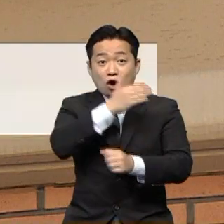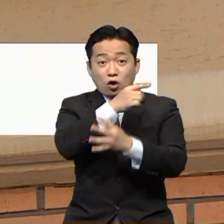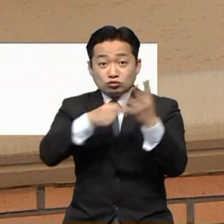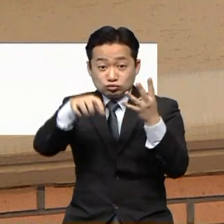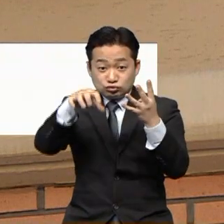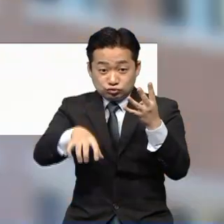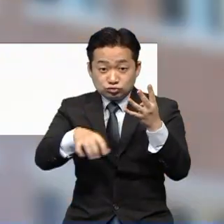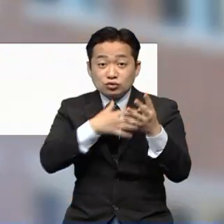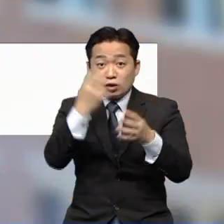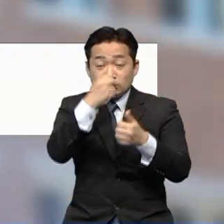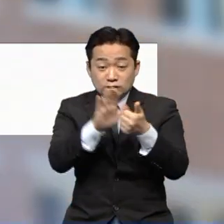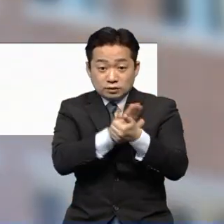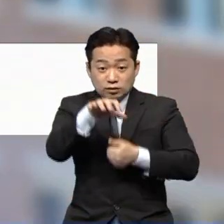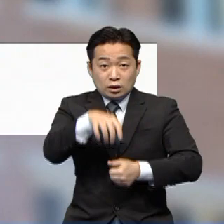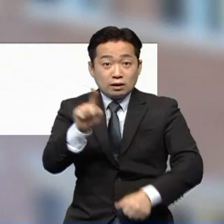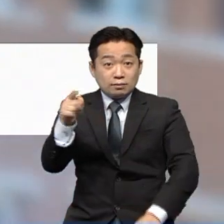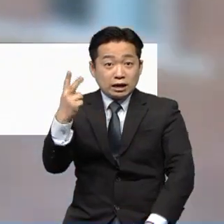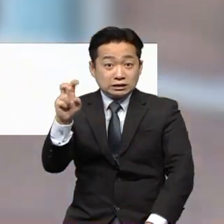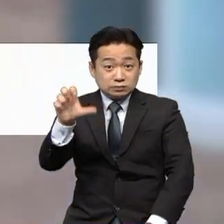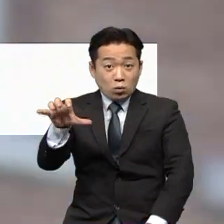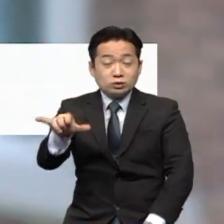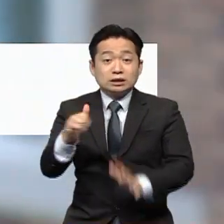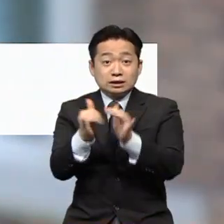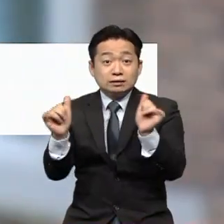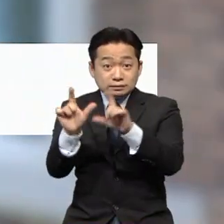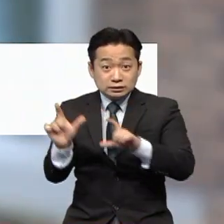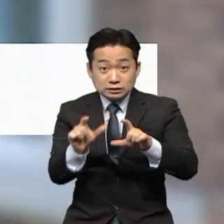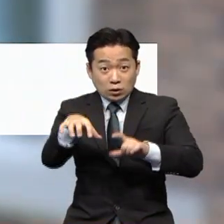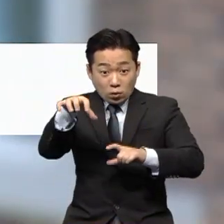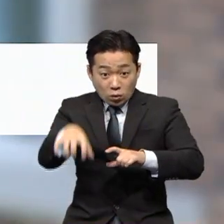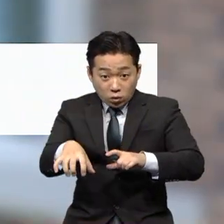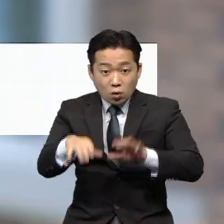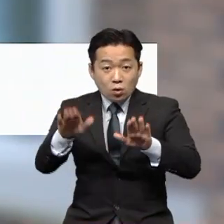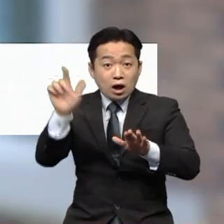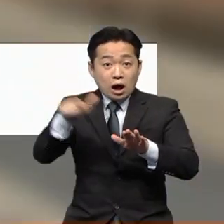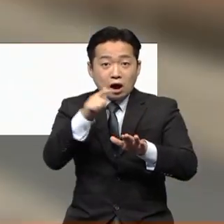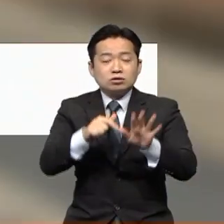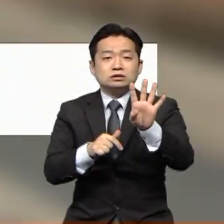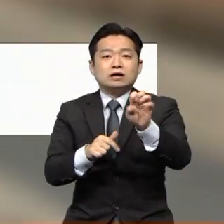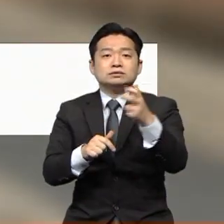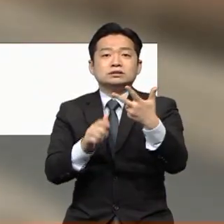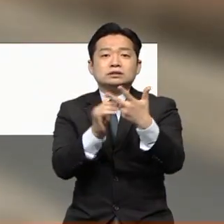125명이 모여 있는 이곳에서 오늘 하루에만 47명이 코로나 확진 판정을